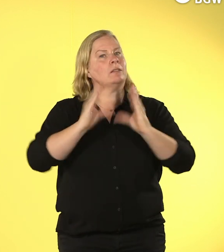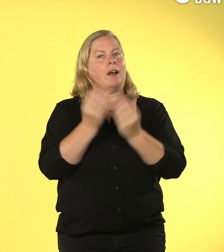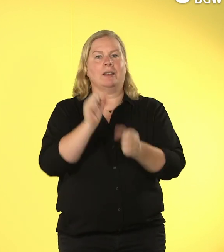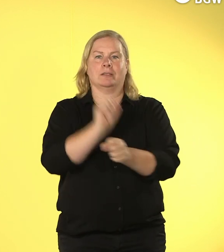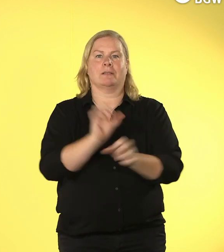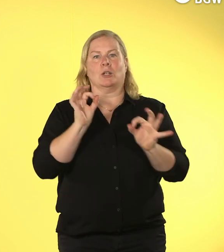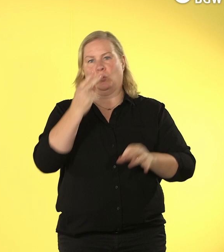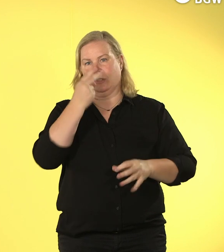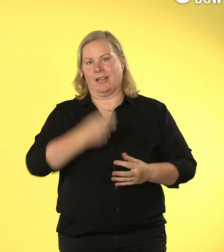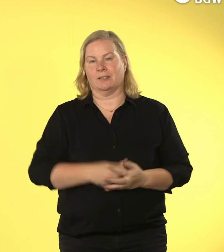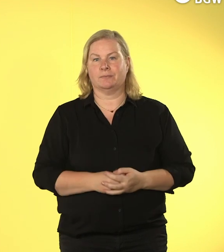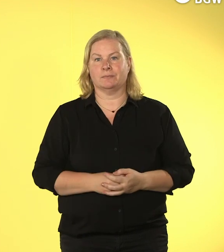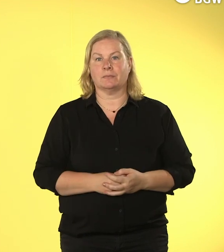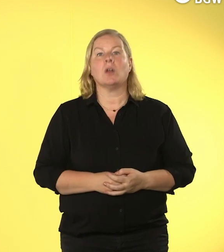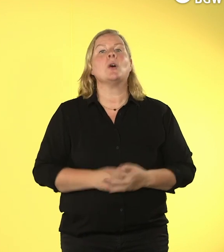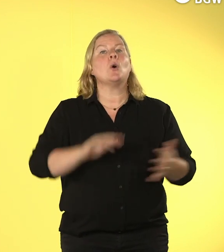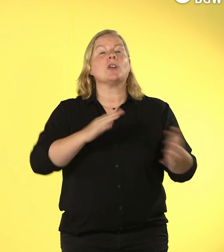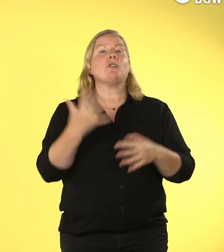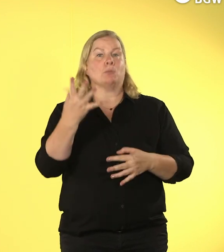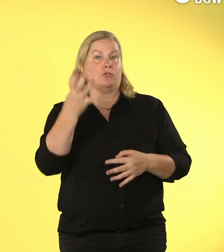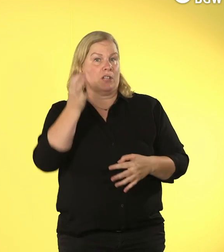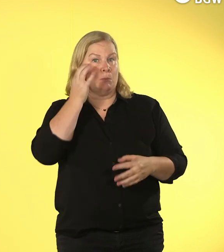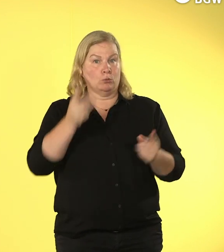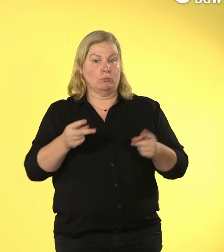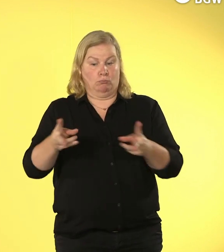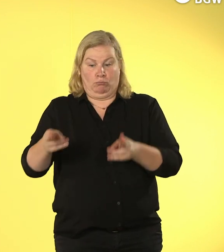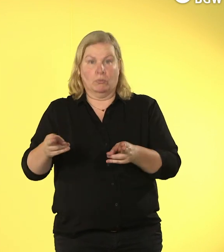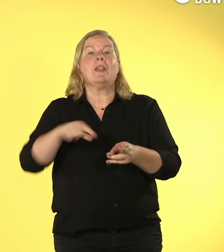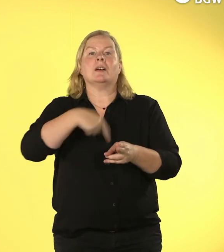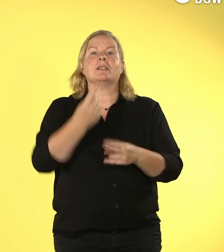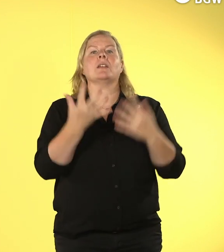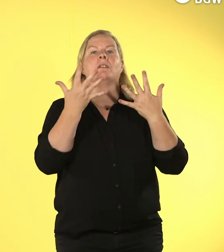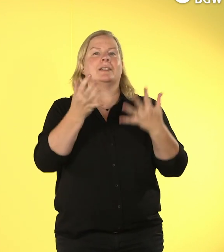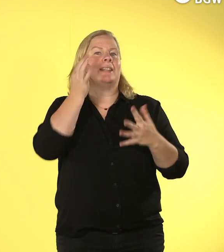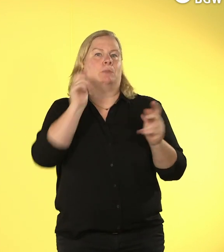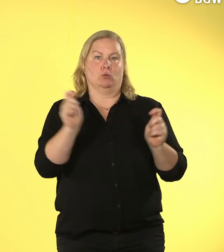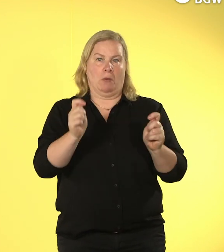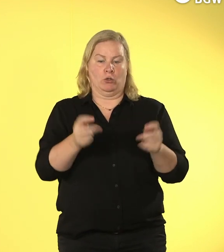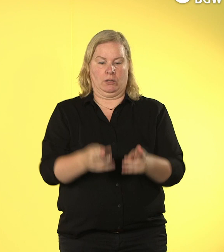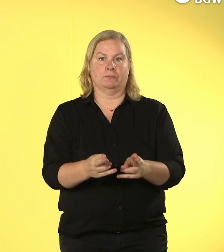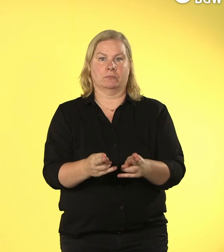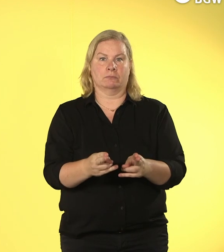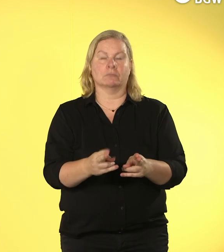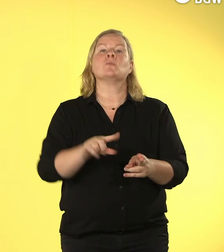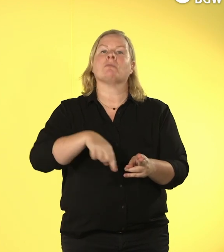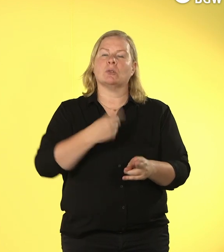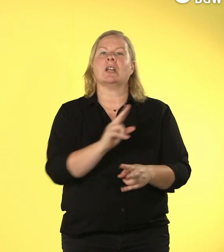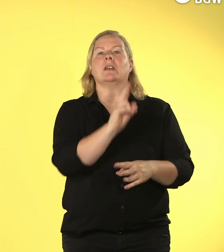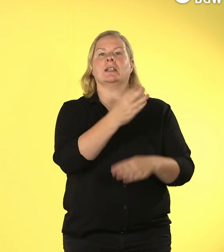Nach ca. 45 Minuten gibt es eine zehnminütige Pause, bevor wir in den zweiten Teil starten.